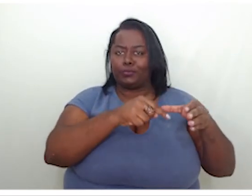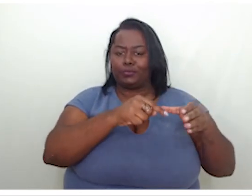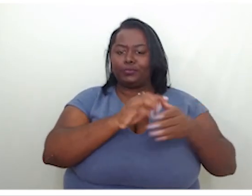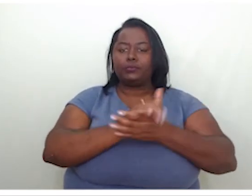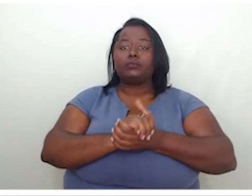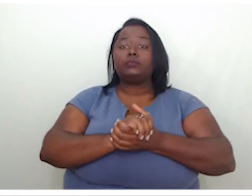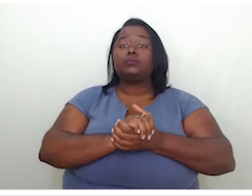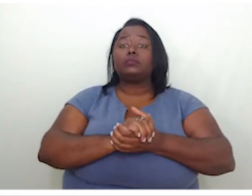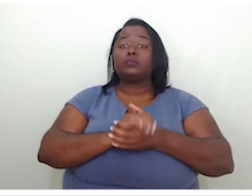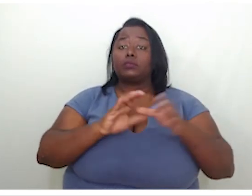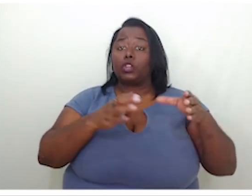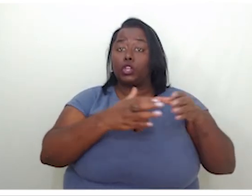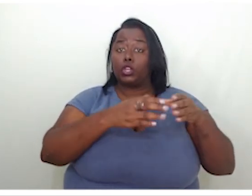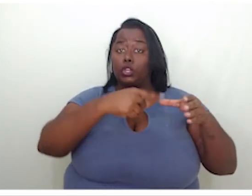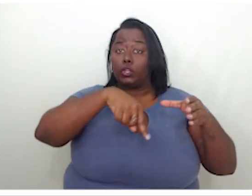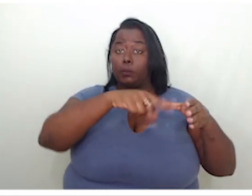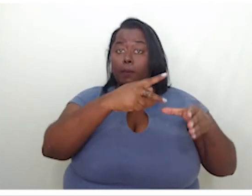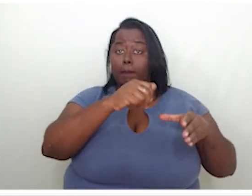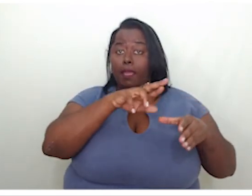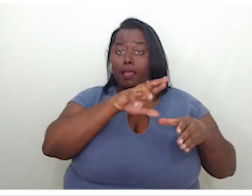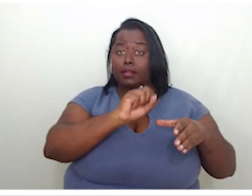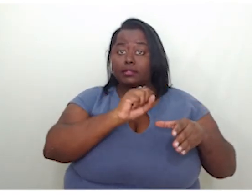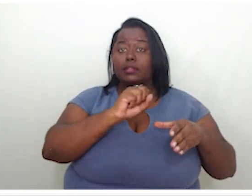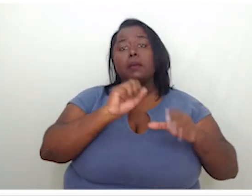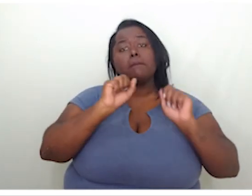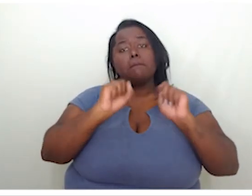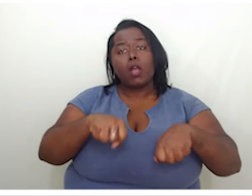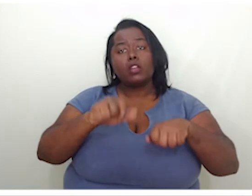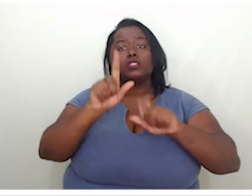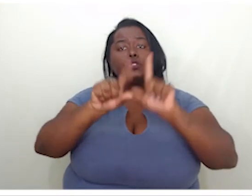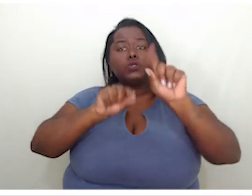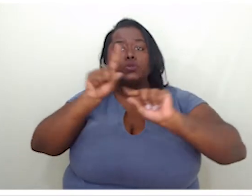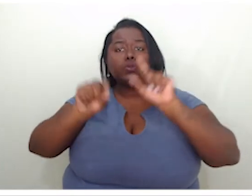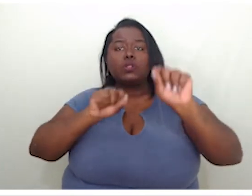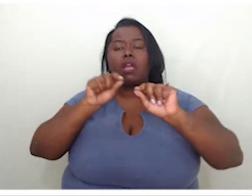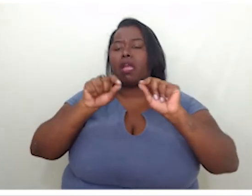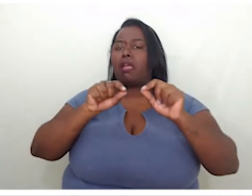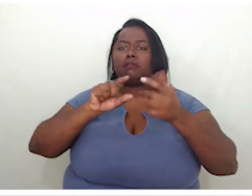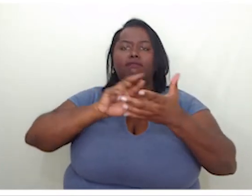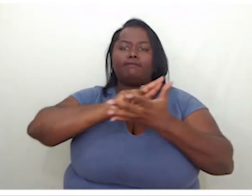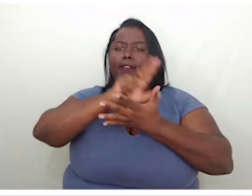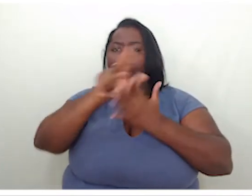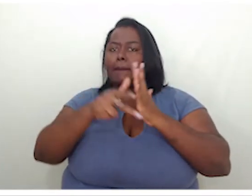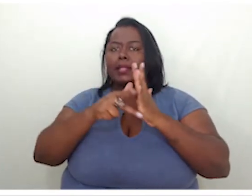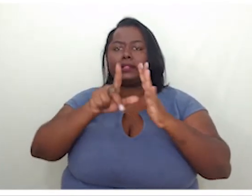Este es un ejemplo de como eso puede ocurrir. Por ejemplo, en este caso